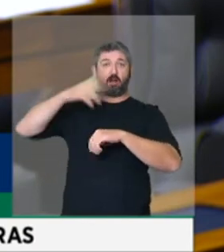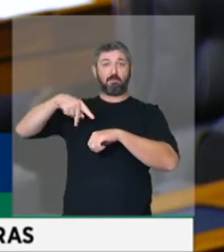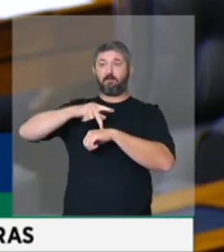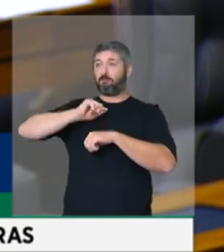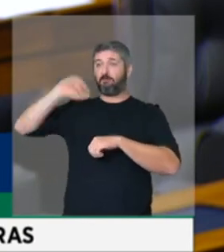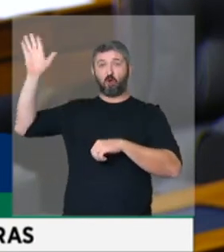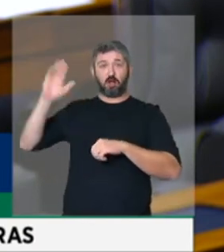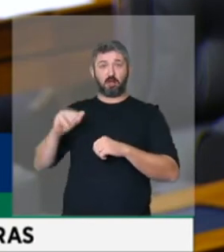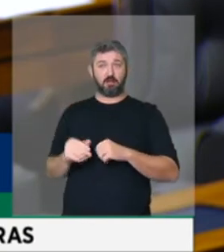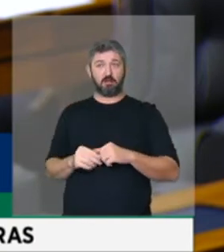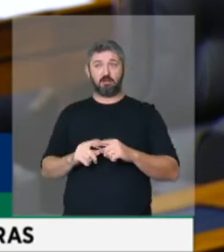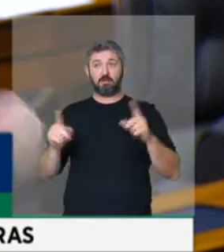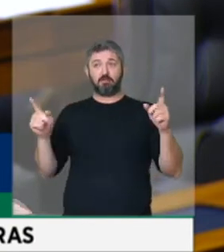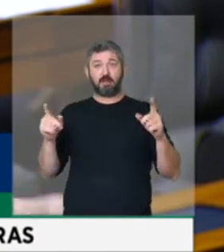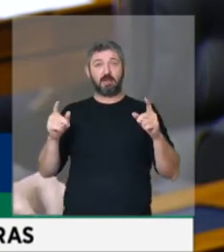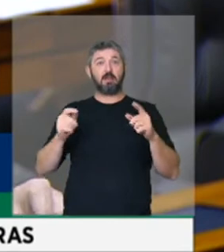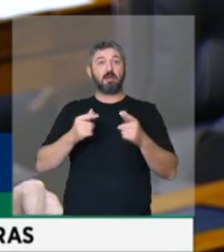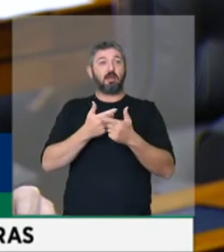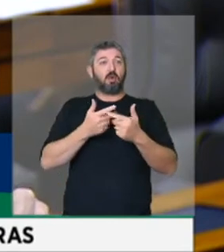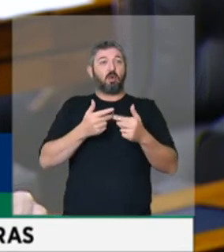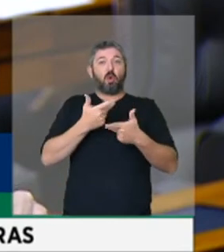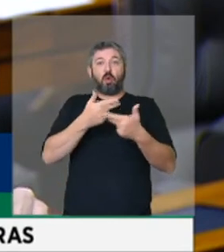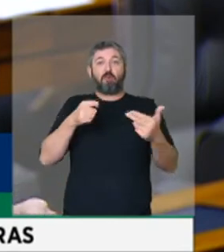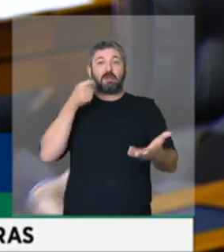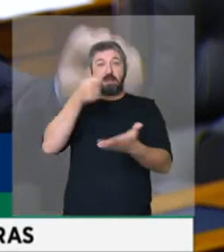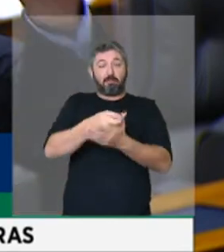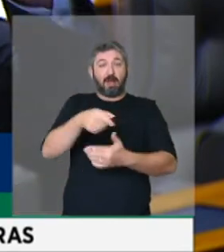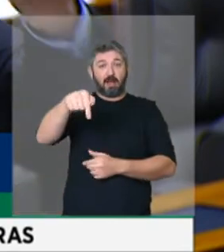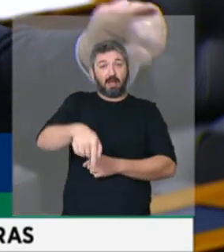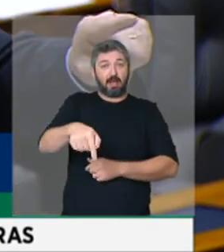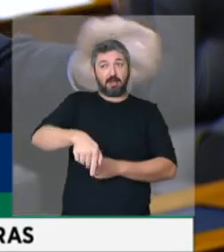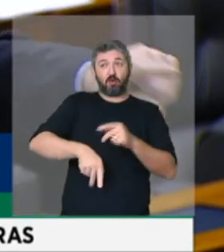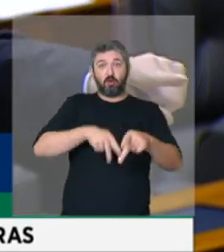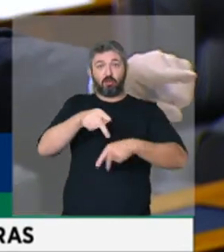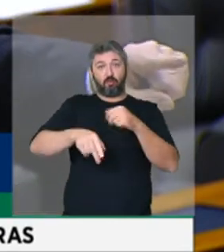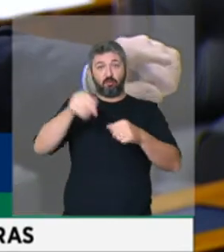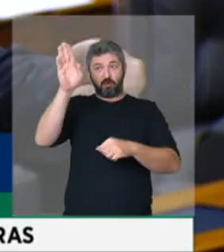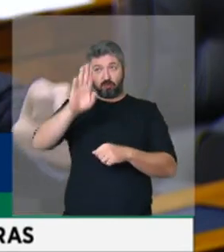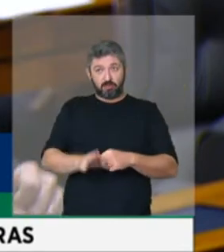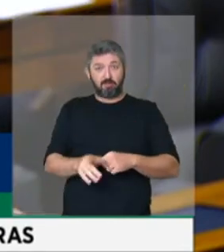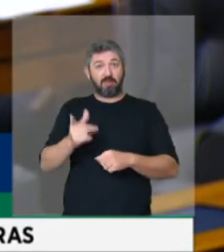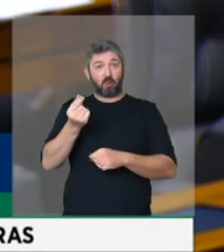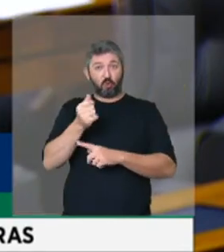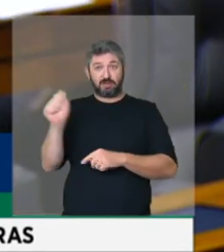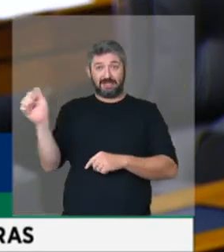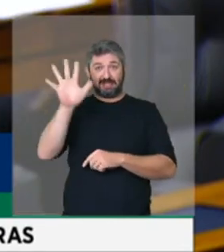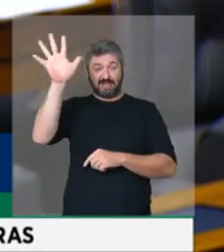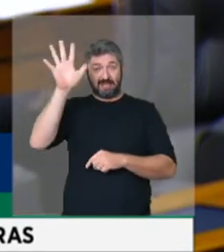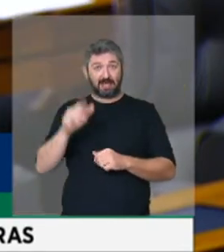ENERGIAS NESSE MOMENTO O BRASIL NÃO PODE ABRIR MÃO DISSO E NÃO PODE JOGAR PARA ESSE LUCRO, TRANSFERIR PARA EMPRESAS... PARA INCLUSIVE